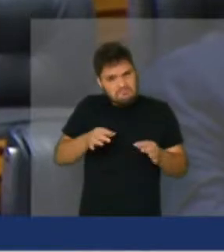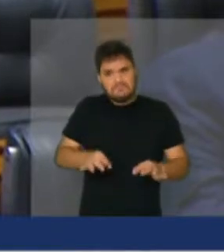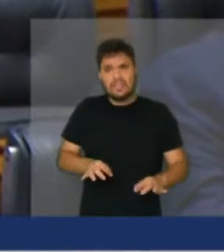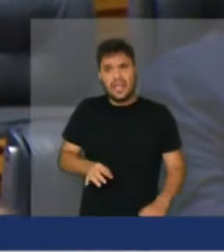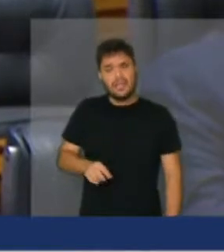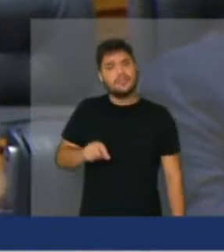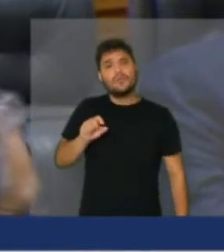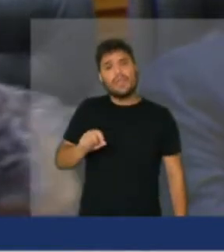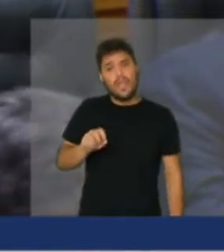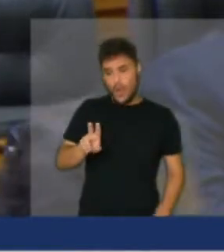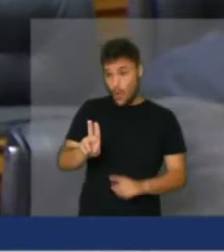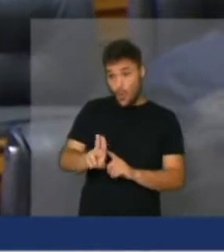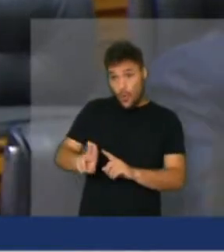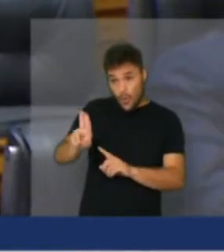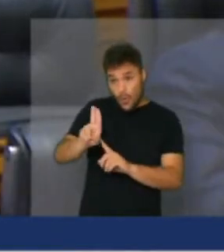PÚBLICO PARA ENRIQUECIMENTO